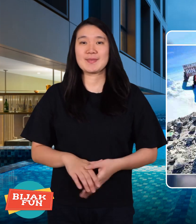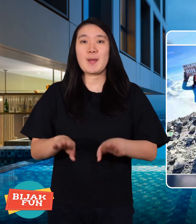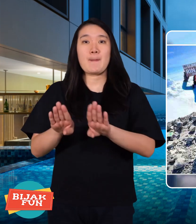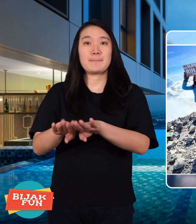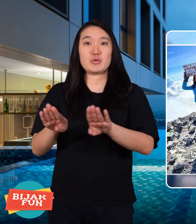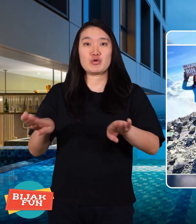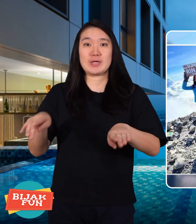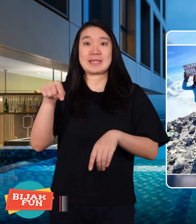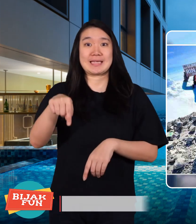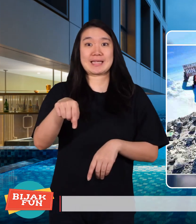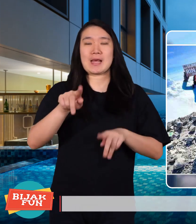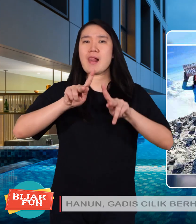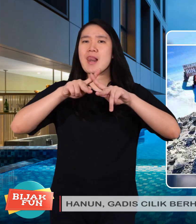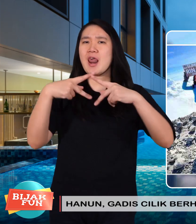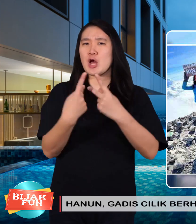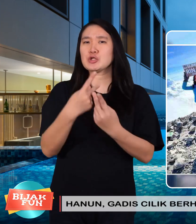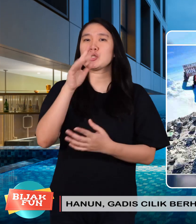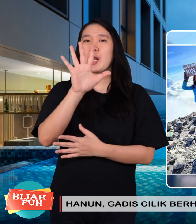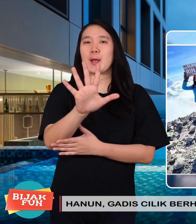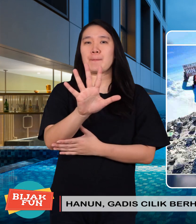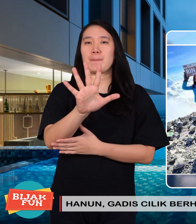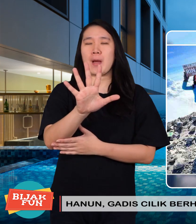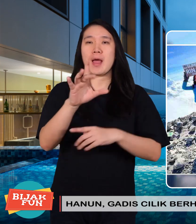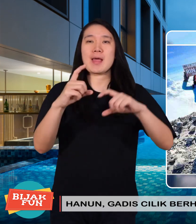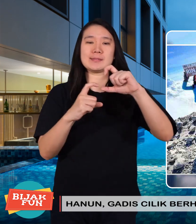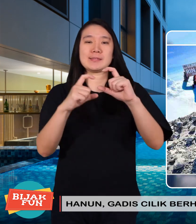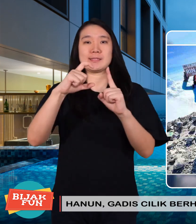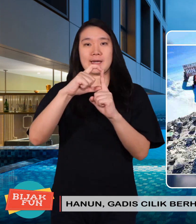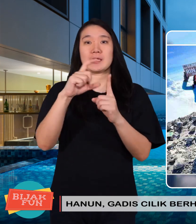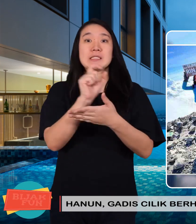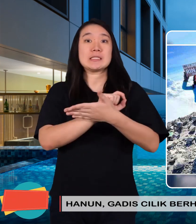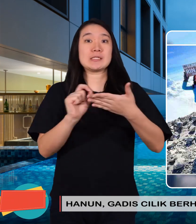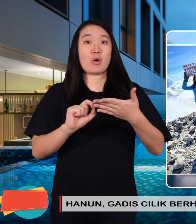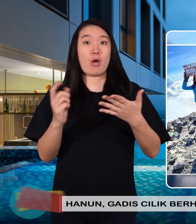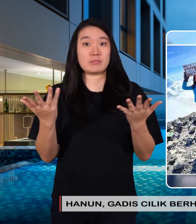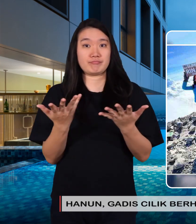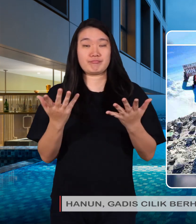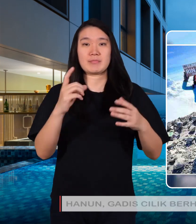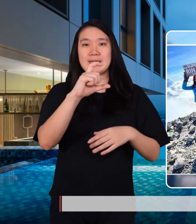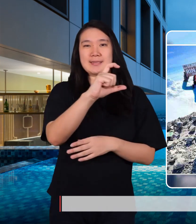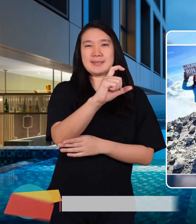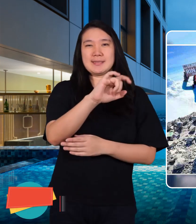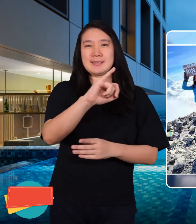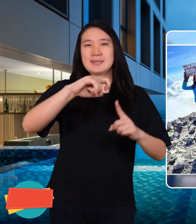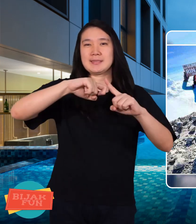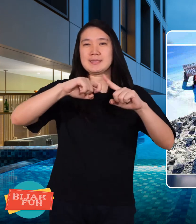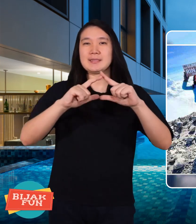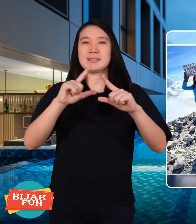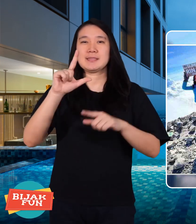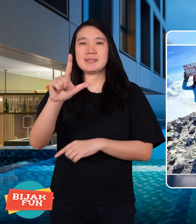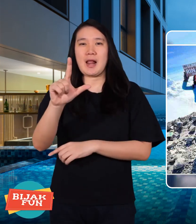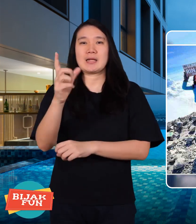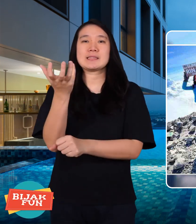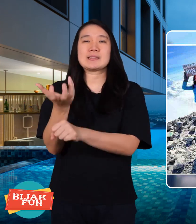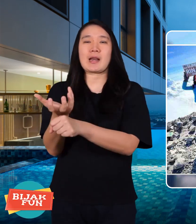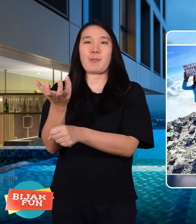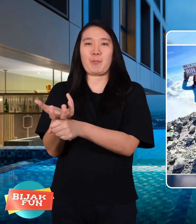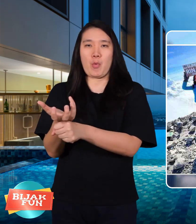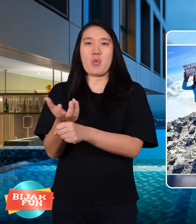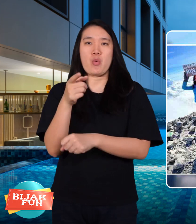Murid kelas 5 SD dari sekolah Cikal Serpong,